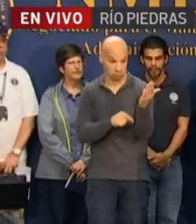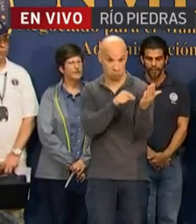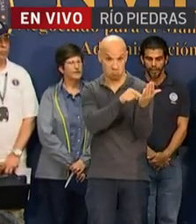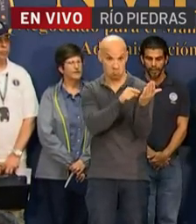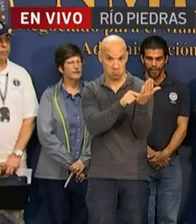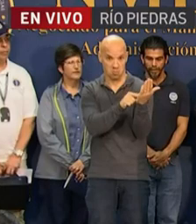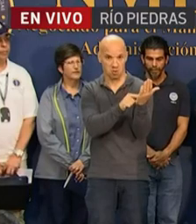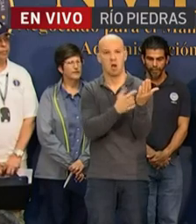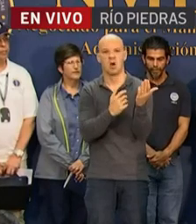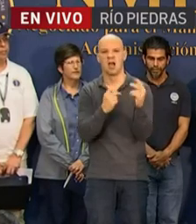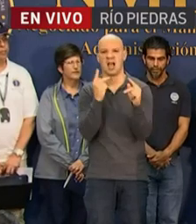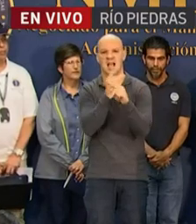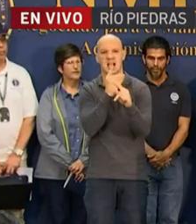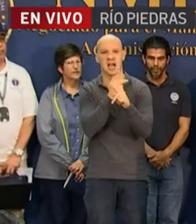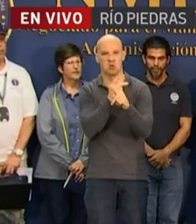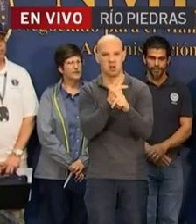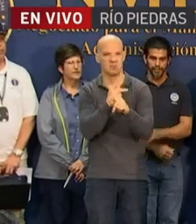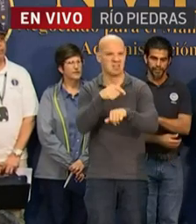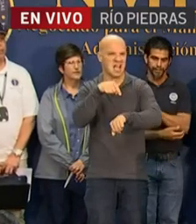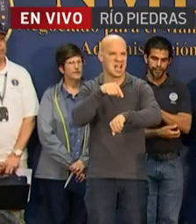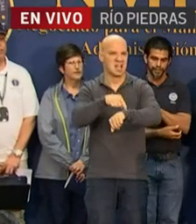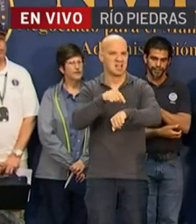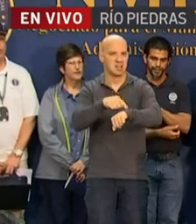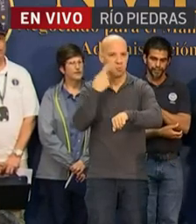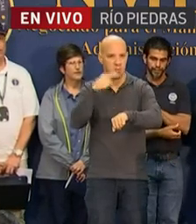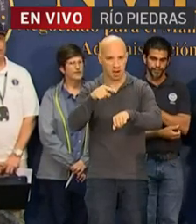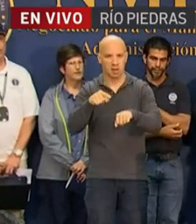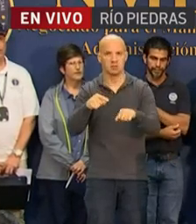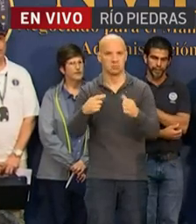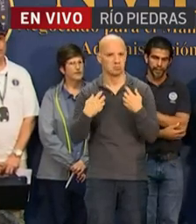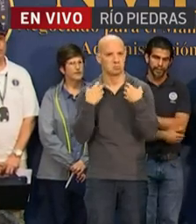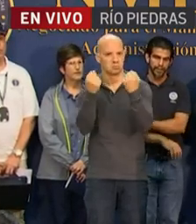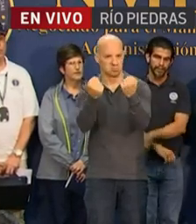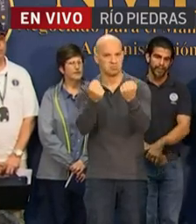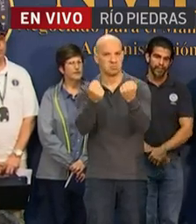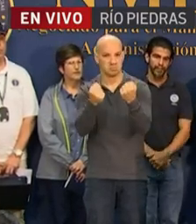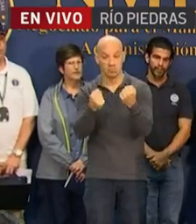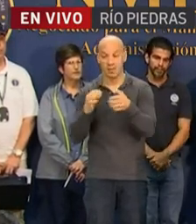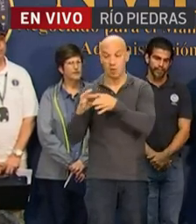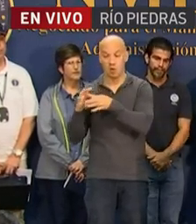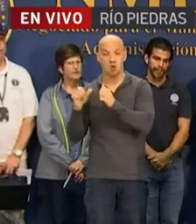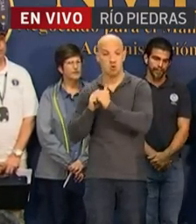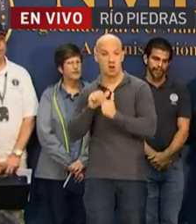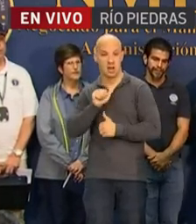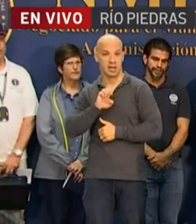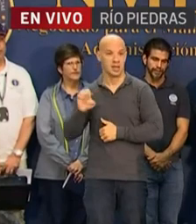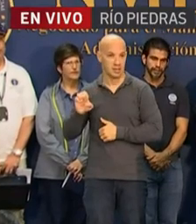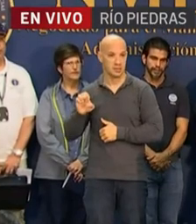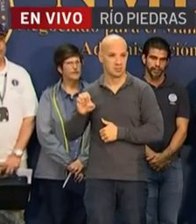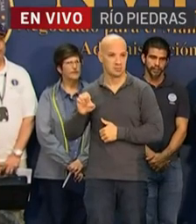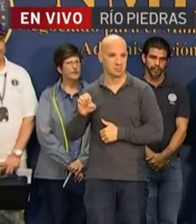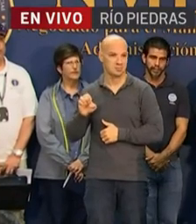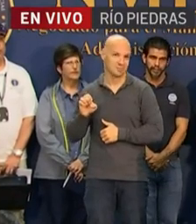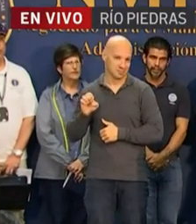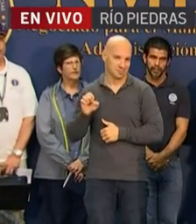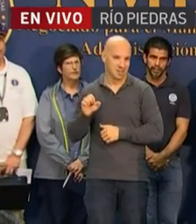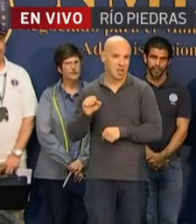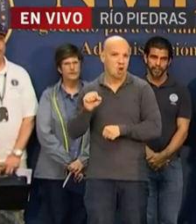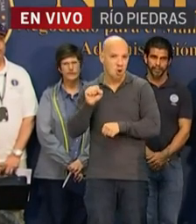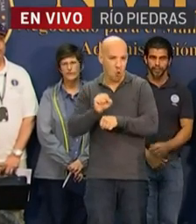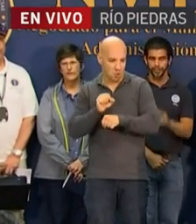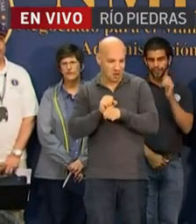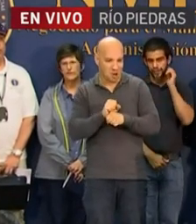SALUDO GLORIA, 1 VEZ PASE